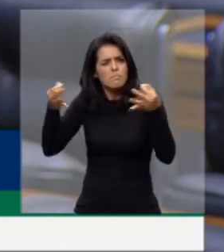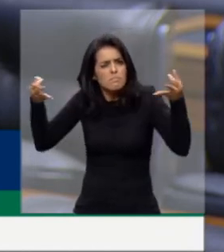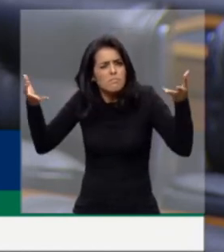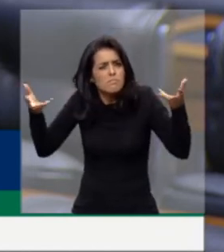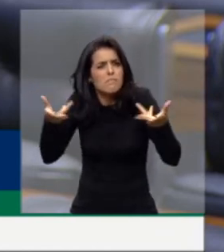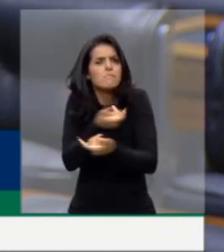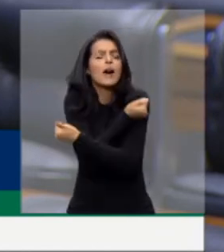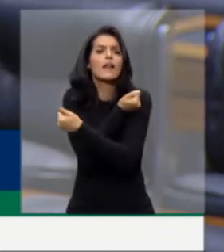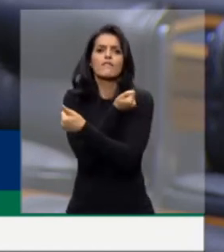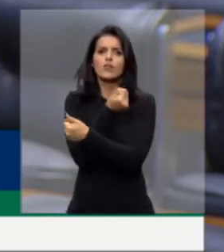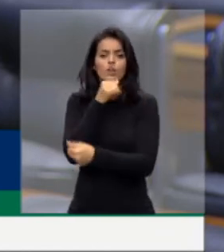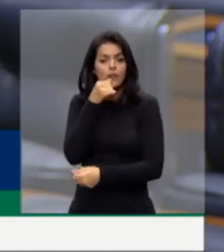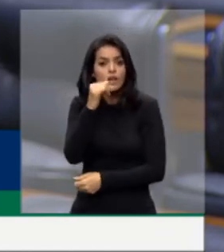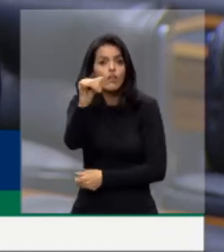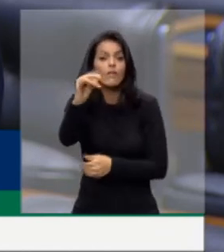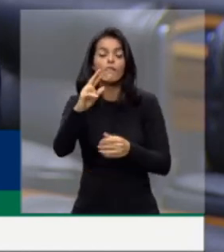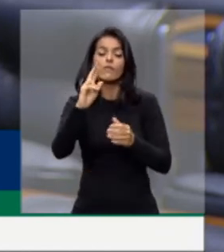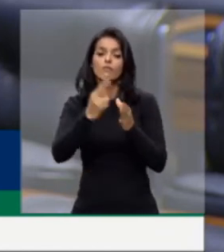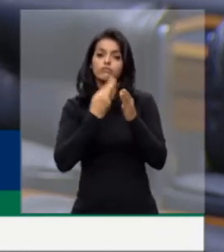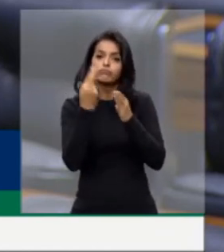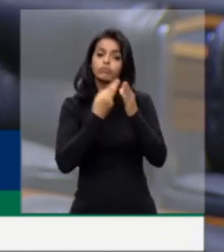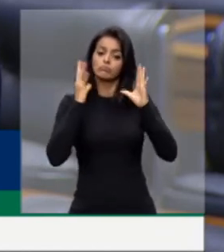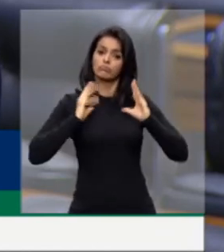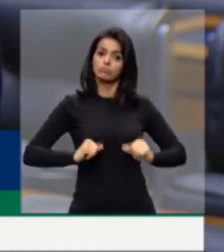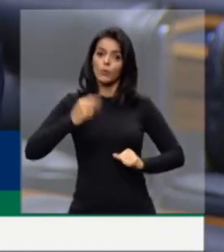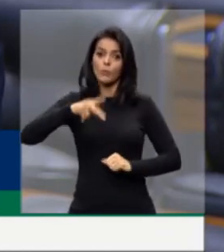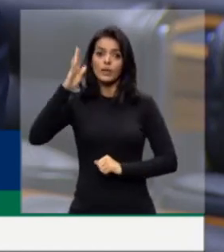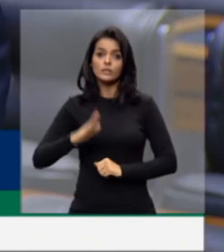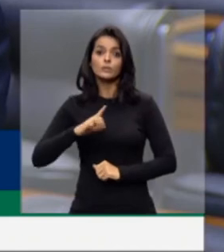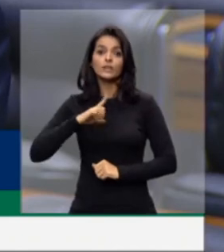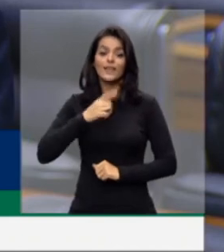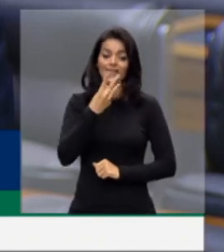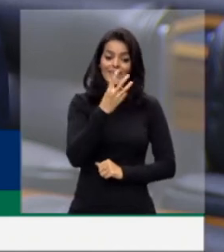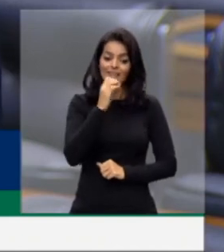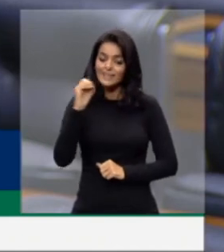RENDA, NO DESENVOLVIMENTO REGIONAL, NO POTENCIAL EXTRAORDINÁRIO QUE O BRASIL TEM, NA ÁREA DE ENERGIAS